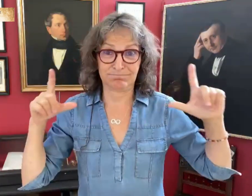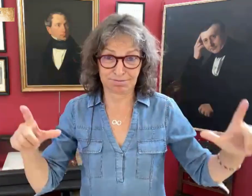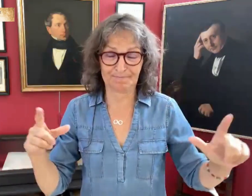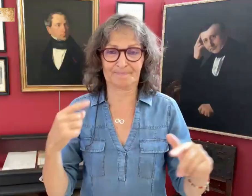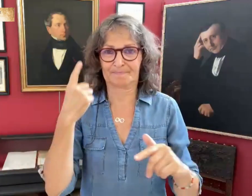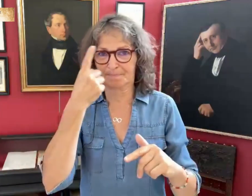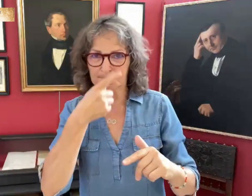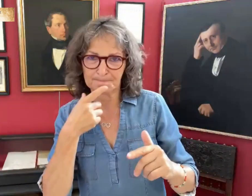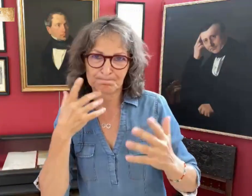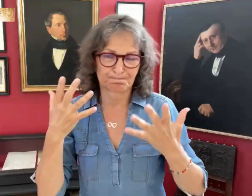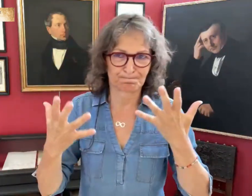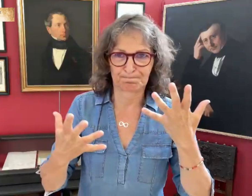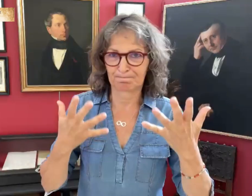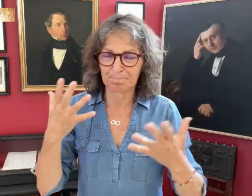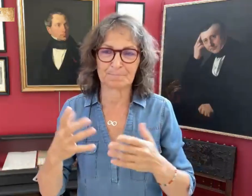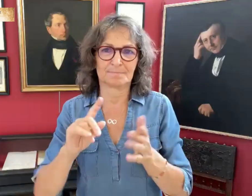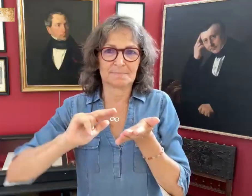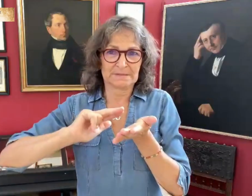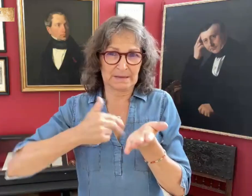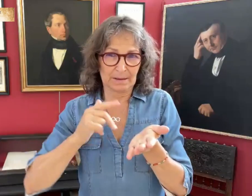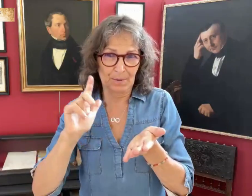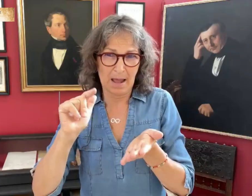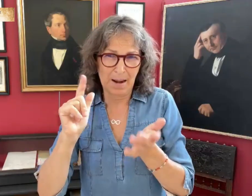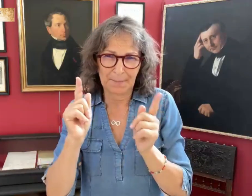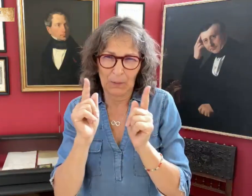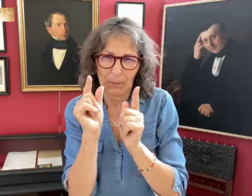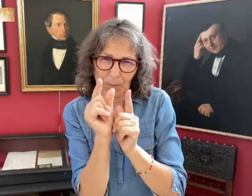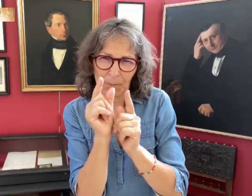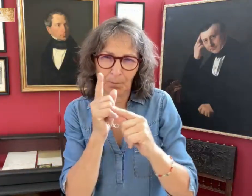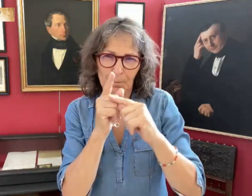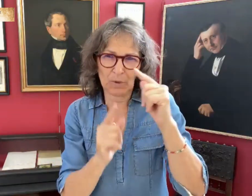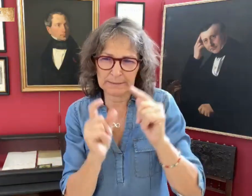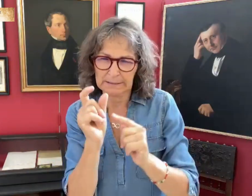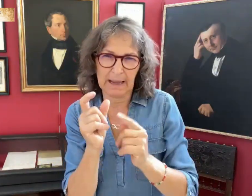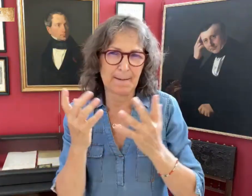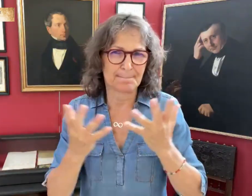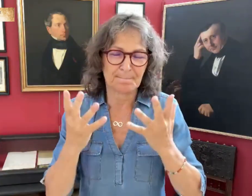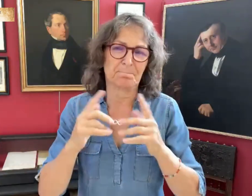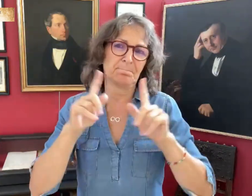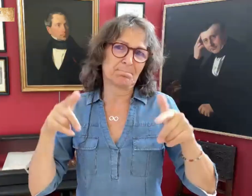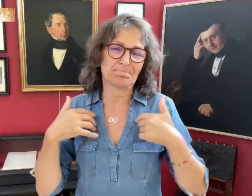Nous ne savons pas encore qui est cette personne. La signature est en partie illisible.